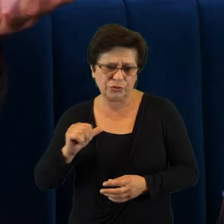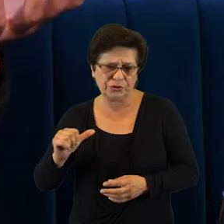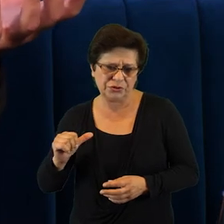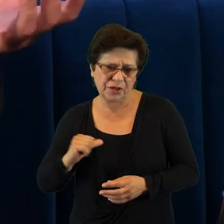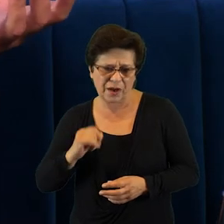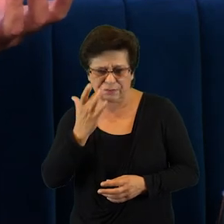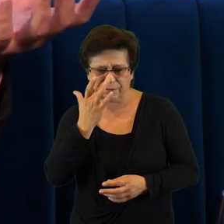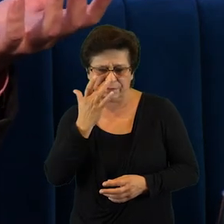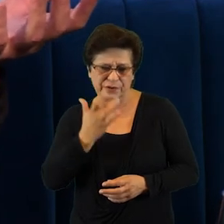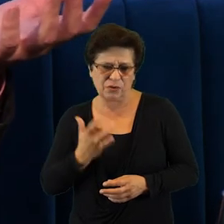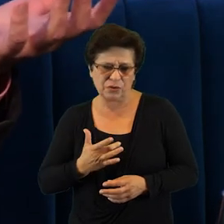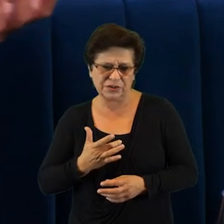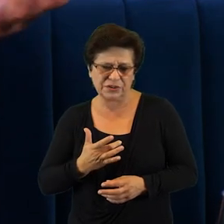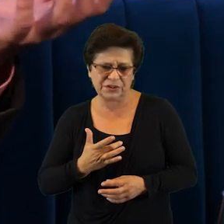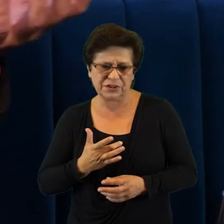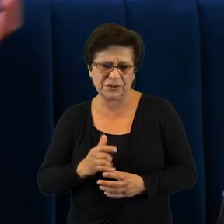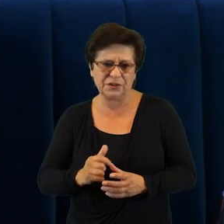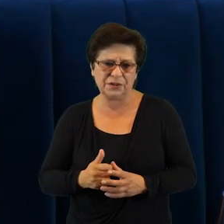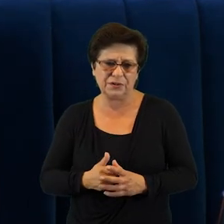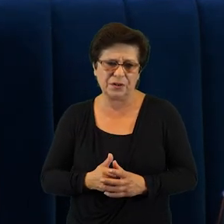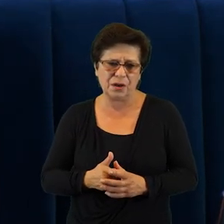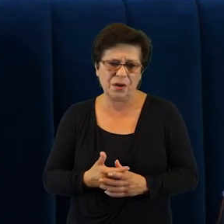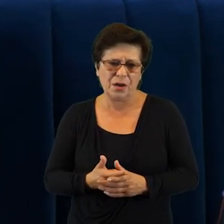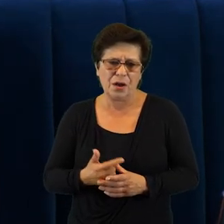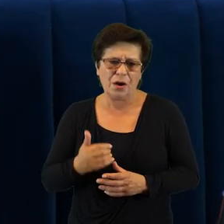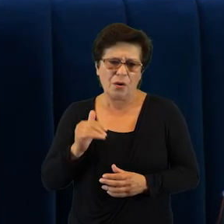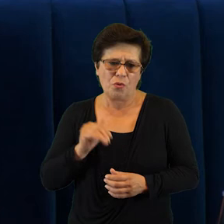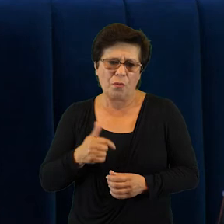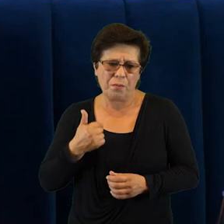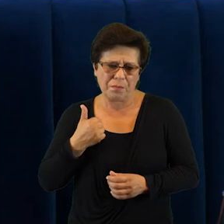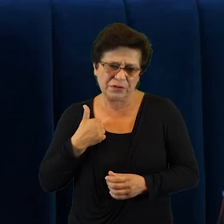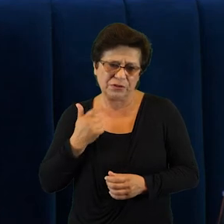wcześniej jeszcze w Rosji, w ogóle mógł zostać poetą ukraińskim albo rosyjskim,